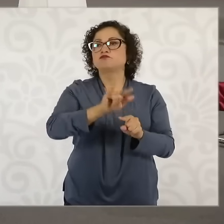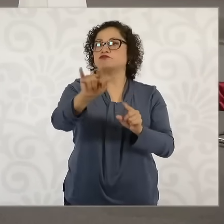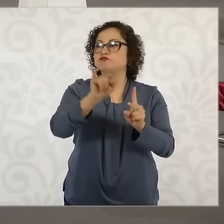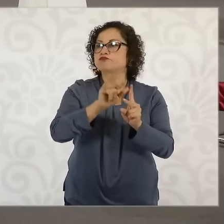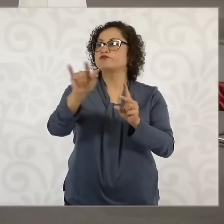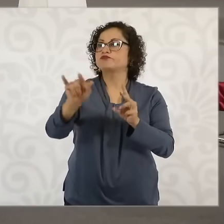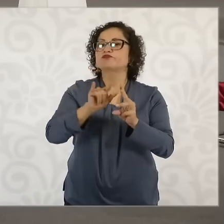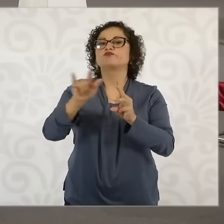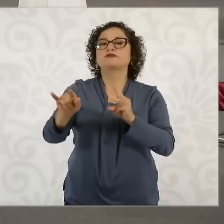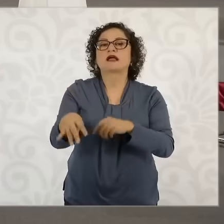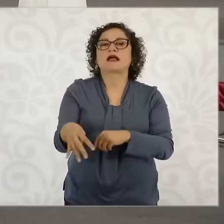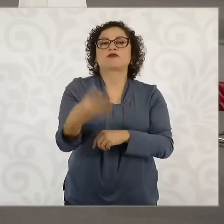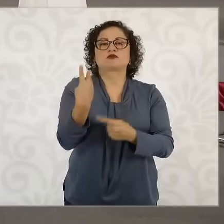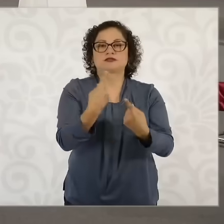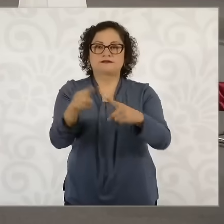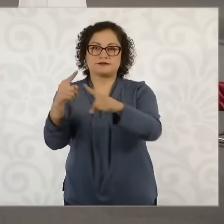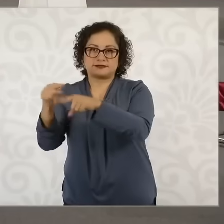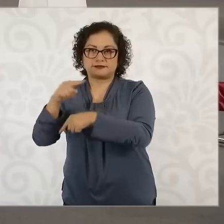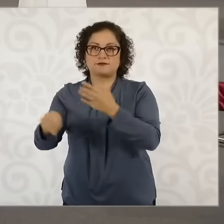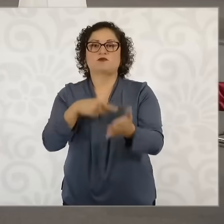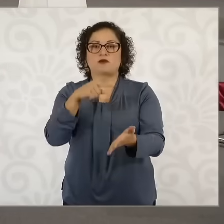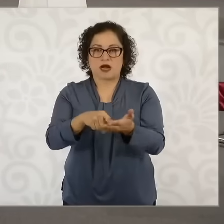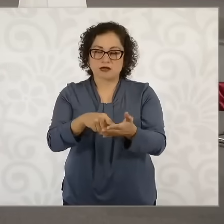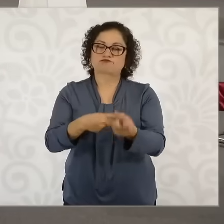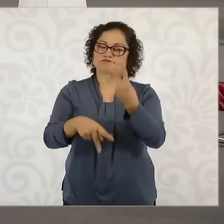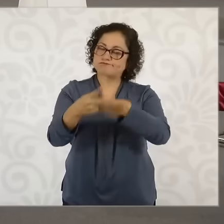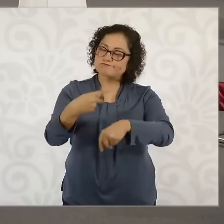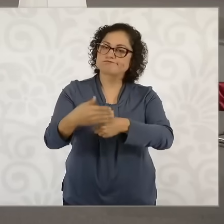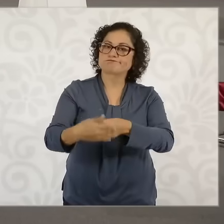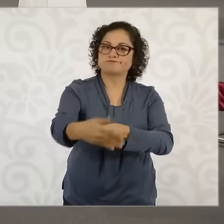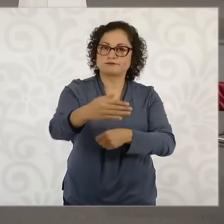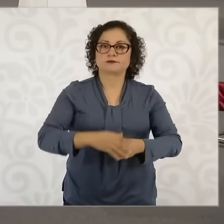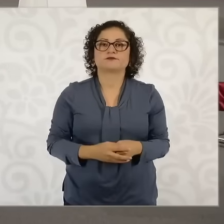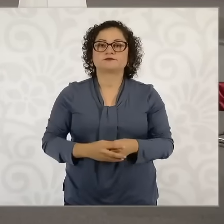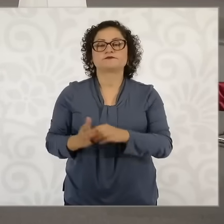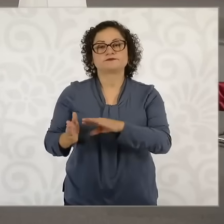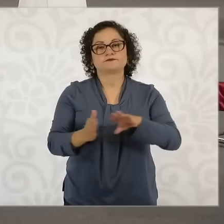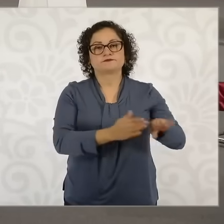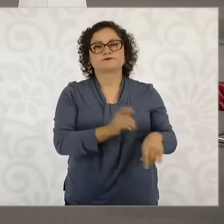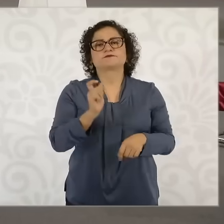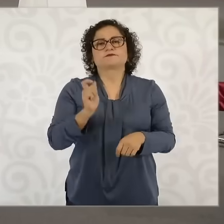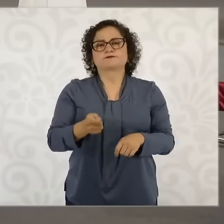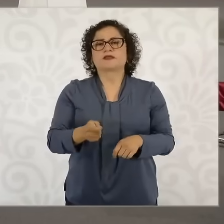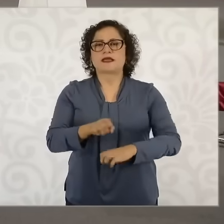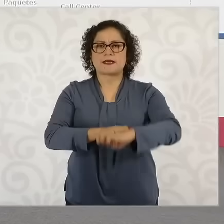actualmente opera Mexicana. sobre las estrategias comerciales de Mexicana. Sí, los invitamos a que